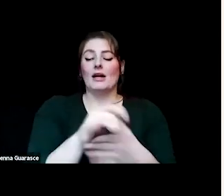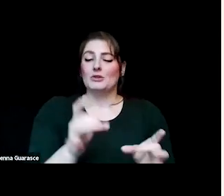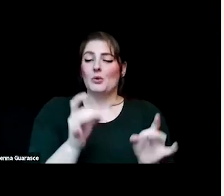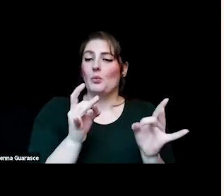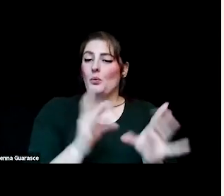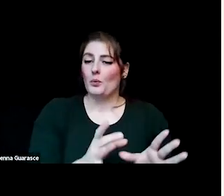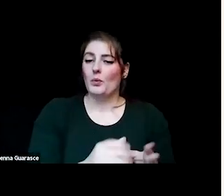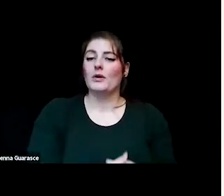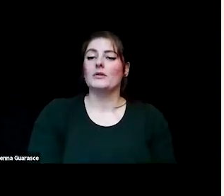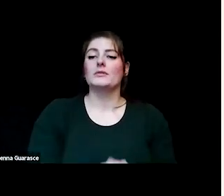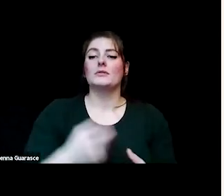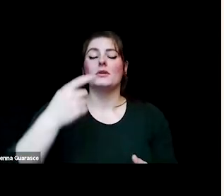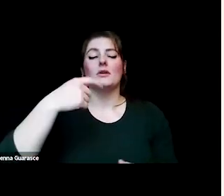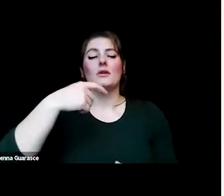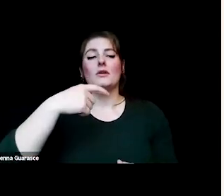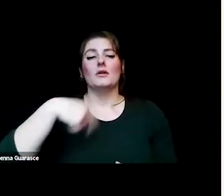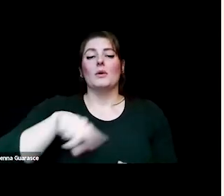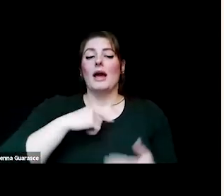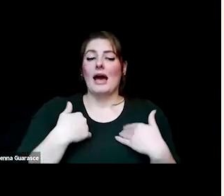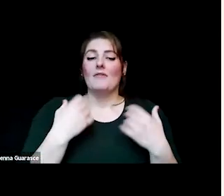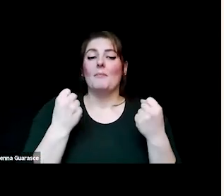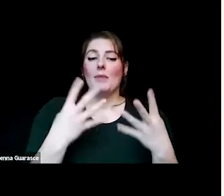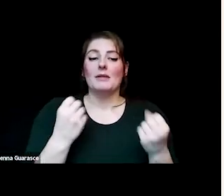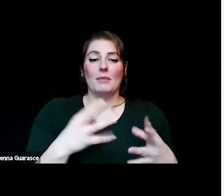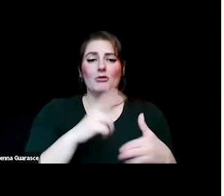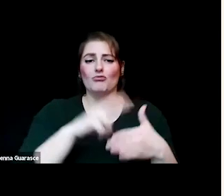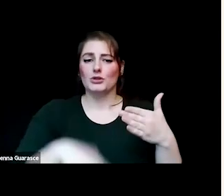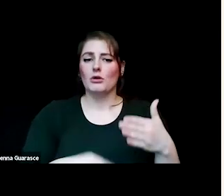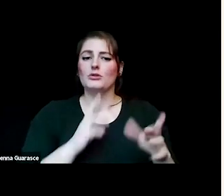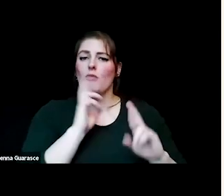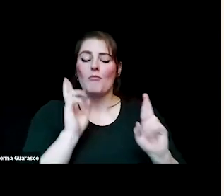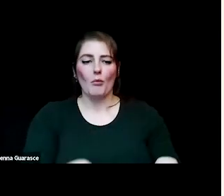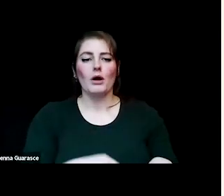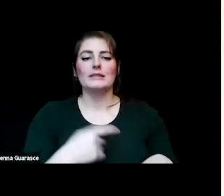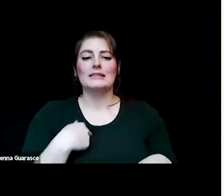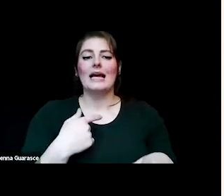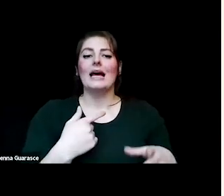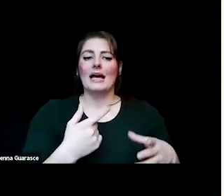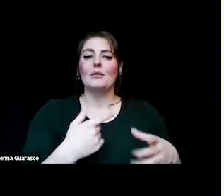Tenemos muchos resultados y reportes de ello y hace lo que se supone que debe hacer.